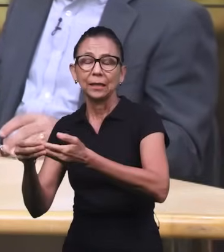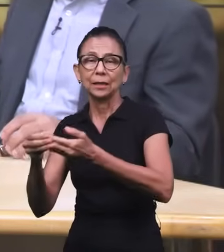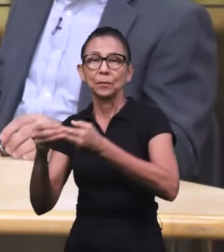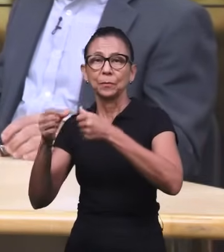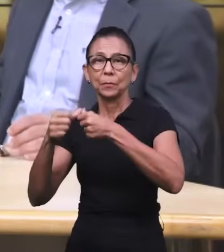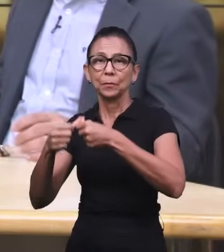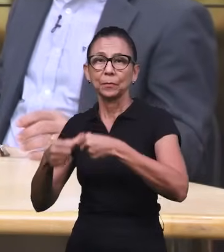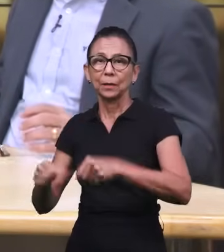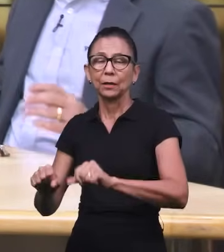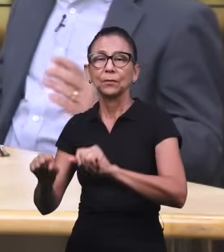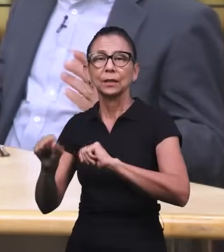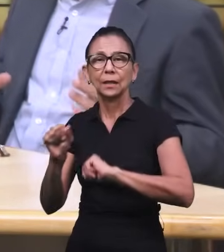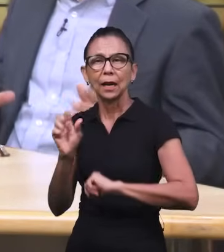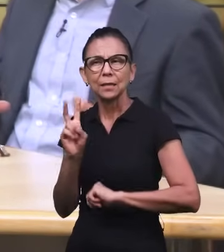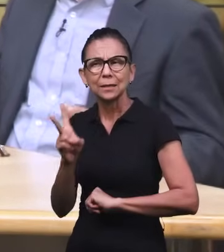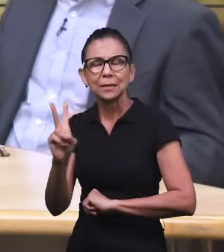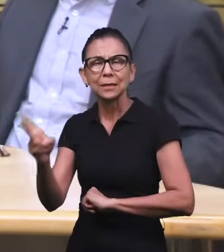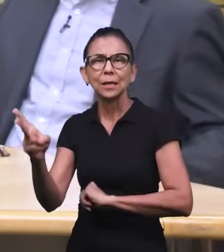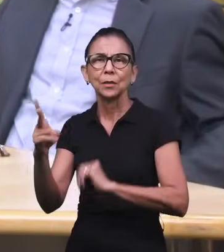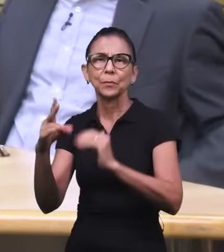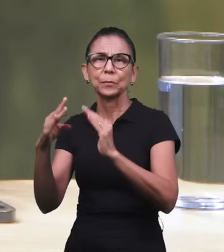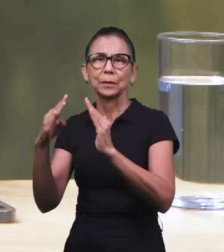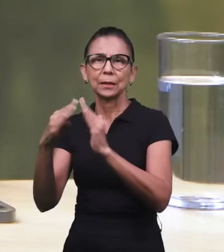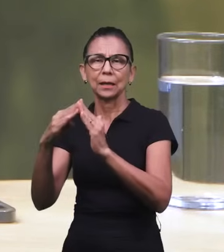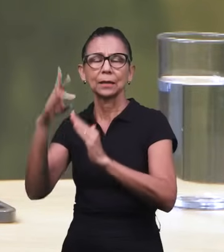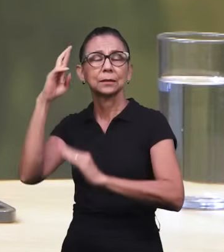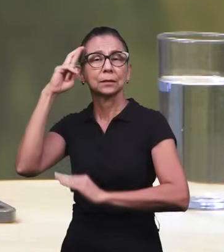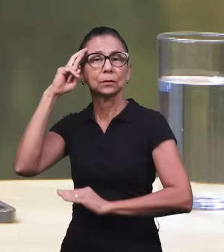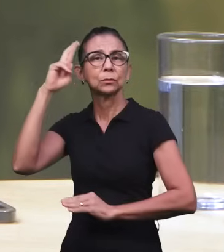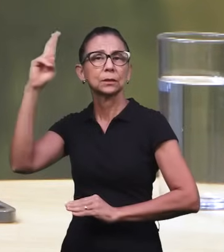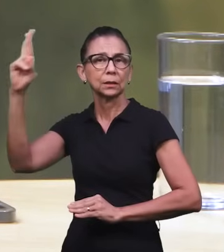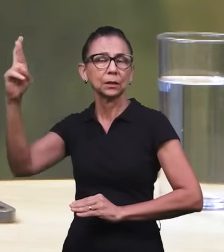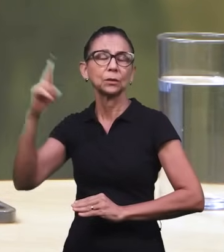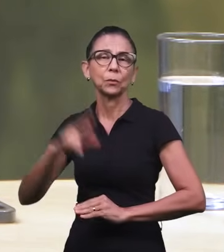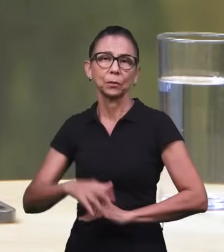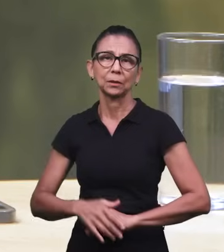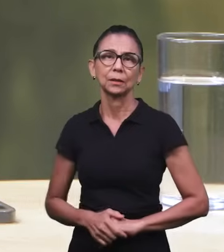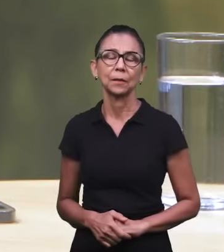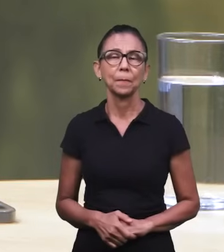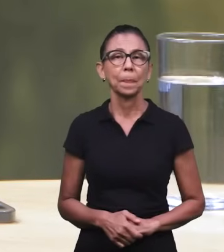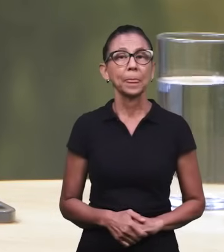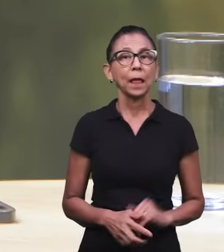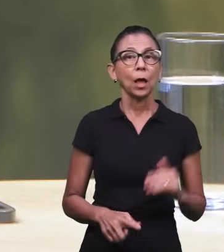anualmente eles subiam a Jerusalém para oferecer não adoração a Deus né para adoração a Deus mas